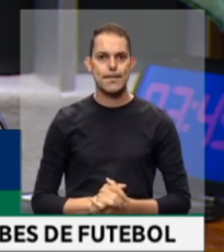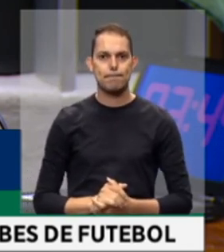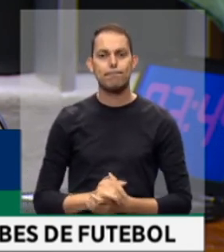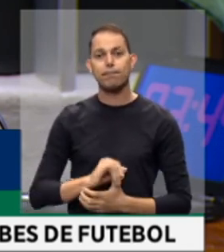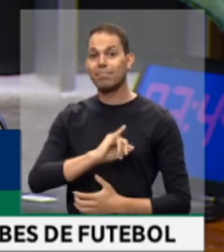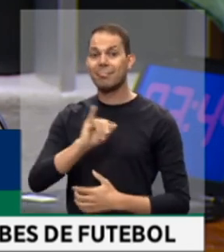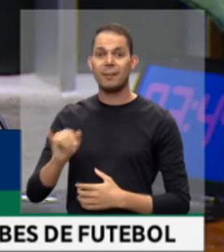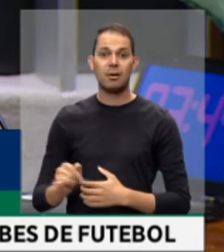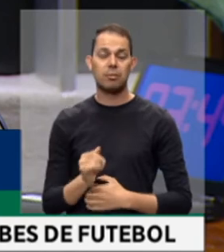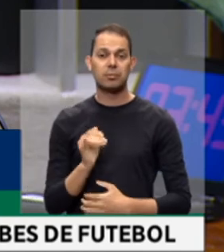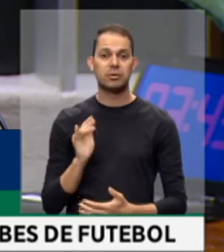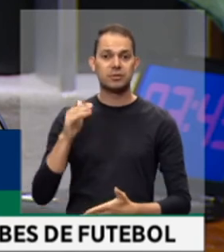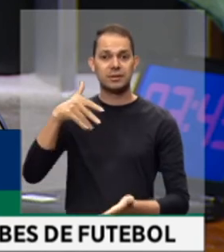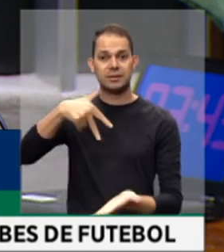DE FALAR AGORA QUE SERÁ ... CERTAMENTE... A ÚLTIMA